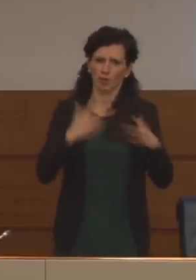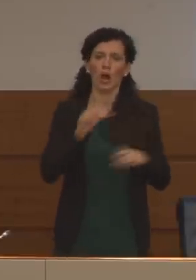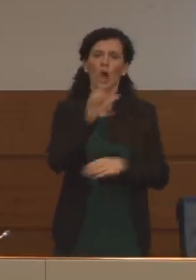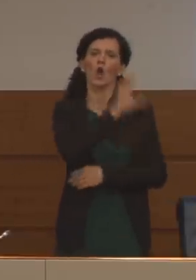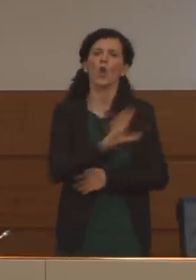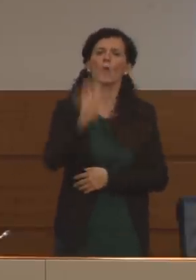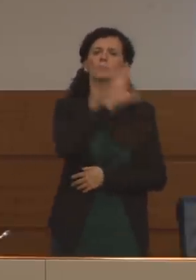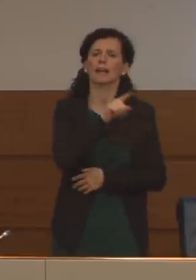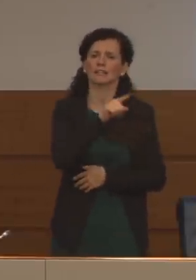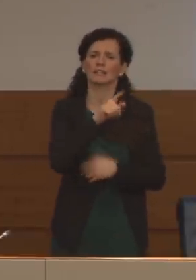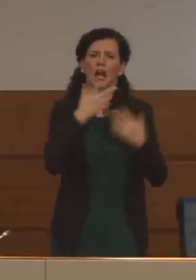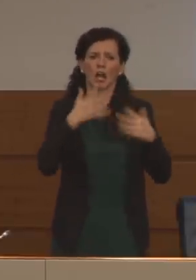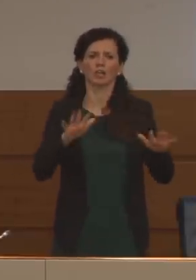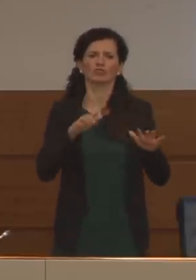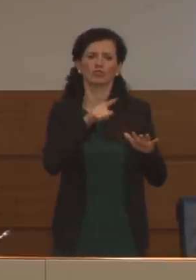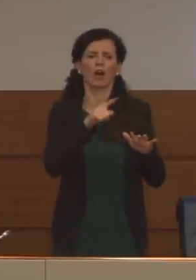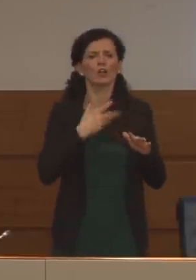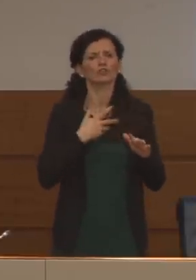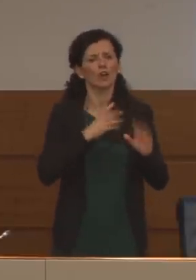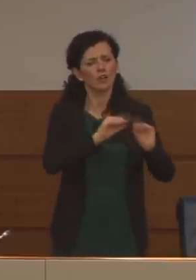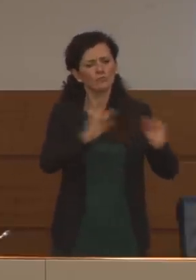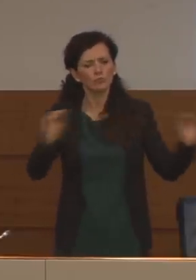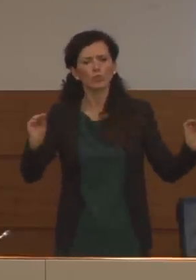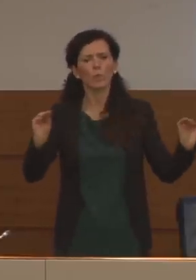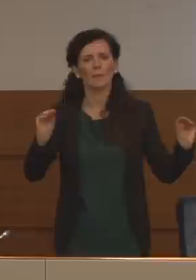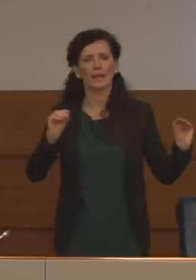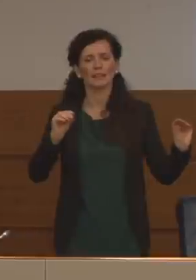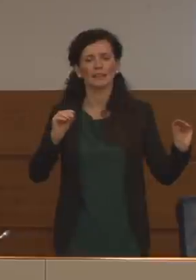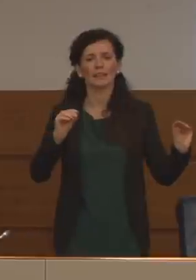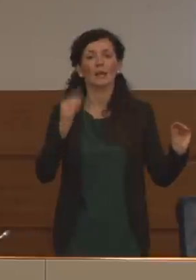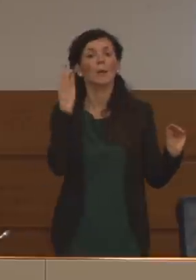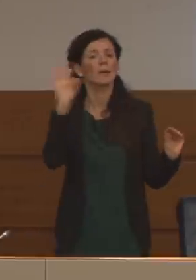strumentazioni necessarie in particolare i ventilatori he servono per far